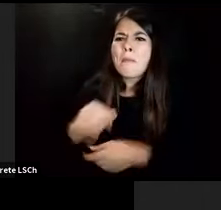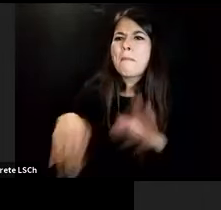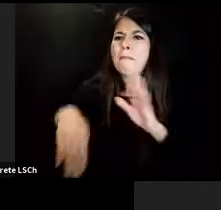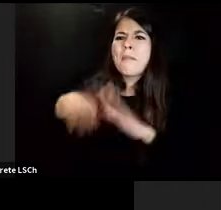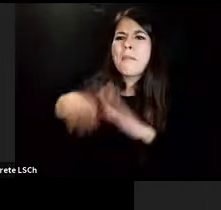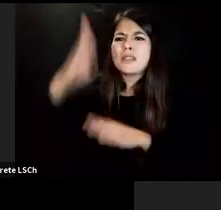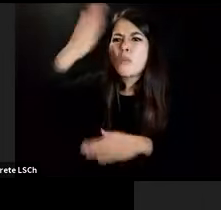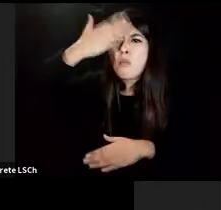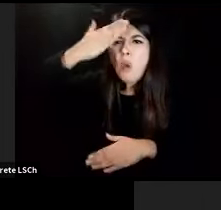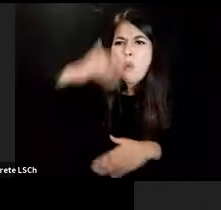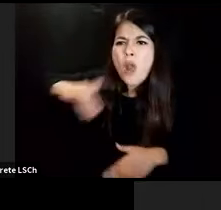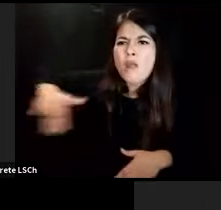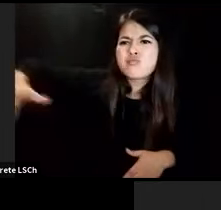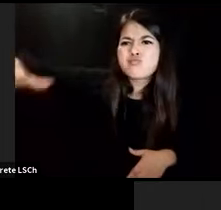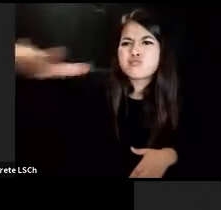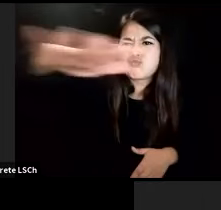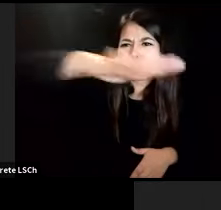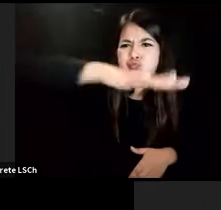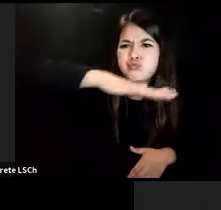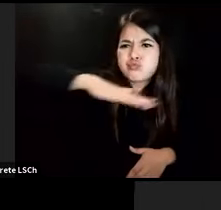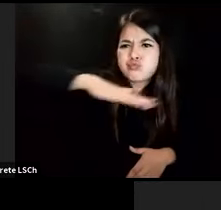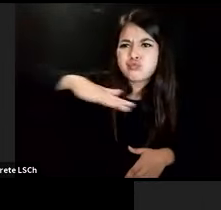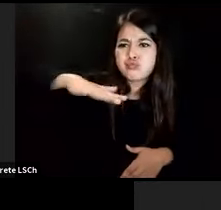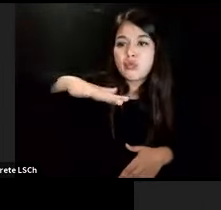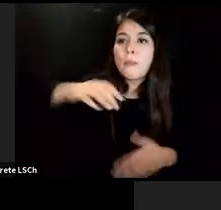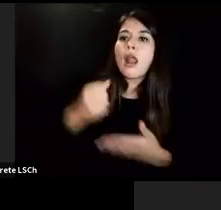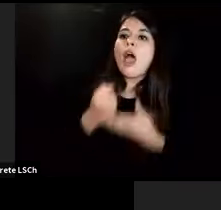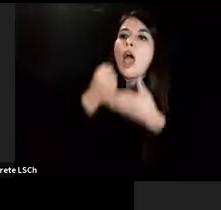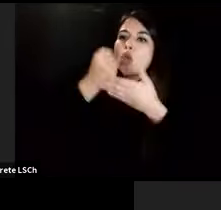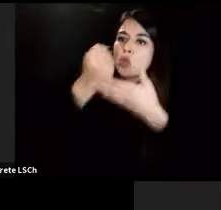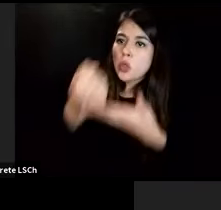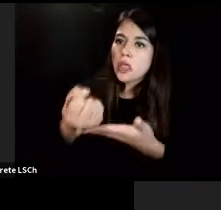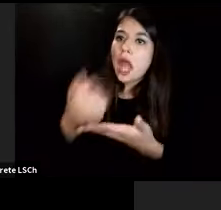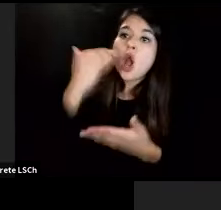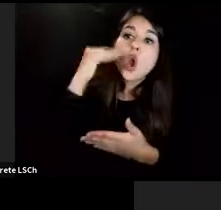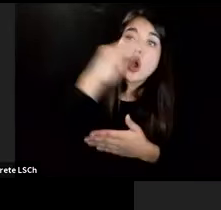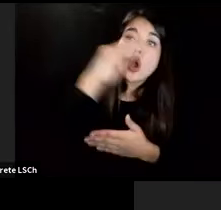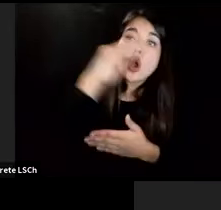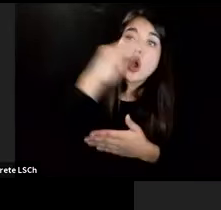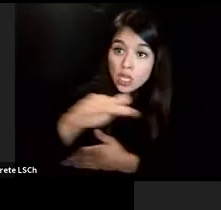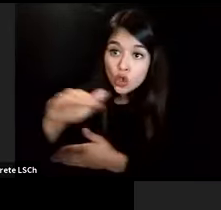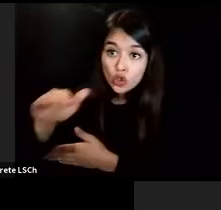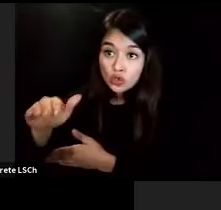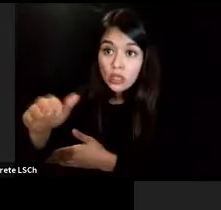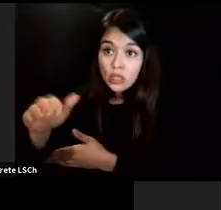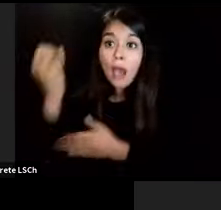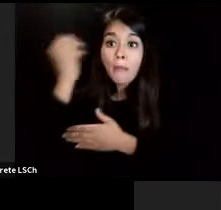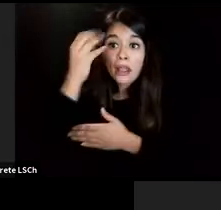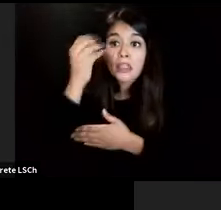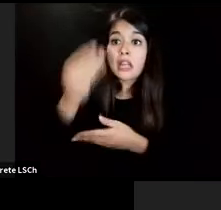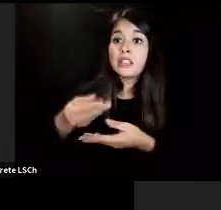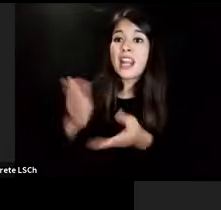instrumentos para ayudar a los niños a aprender a leer en EEUU, se empiezan a repartir estos libros en las bibliotecas,